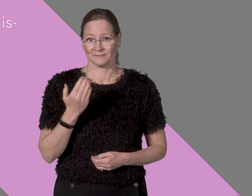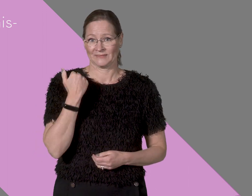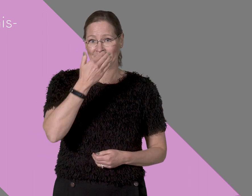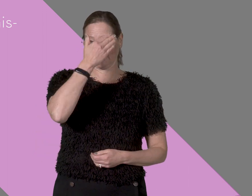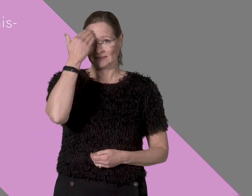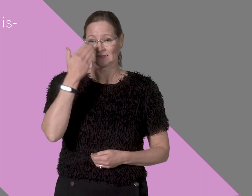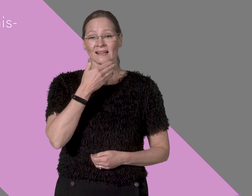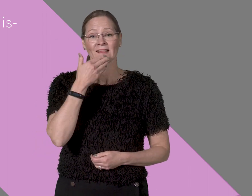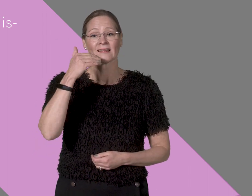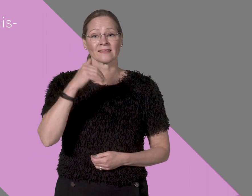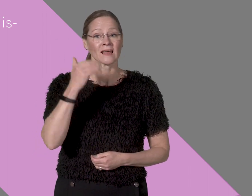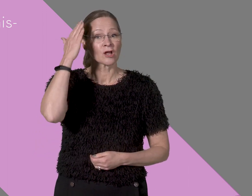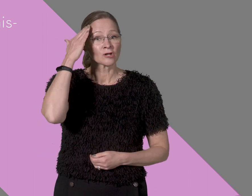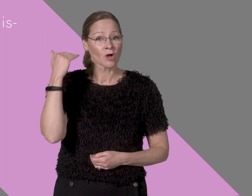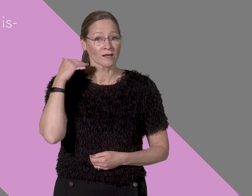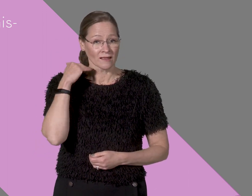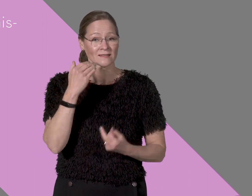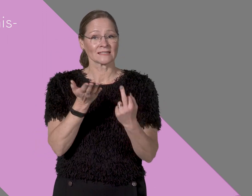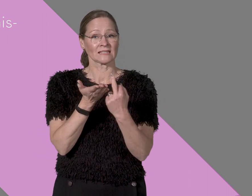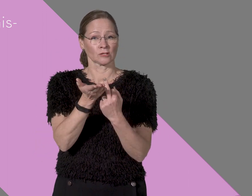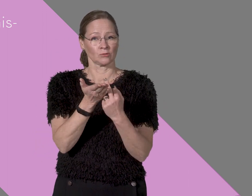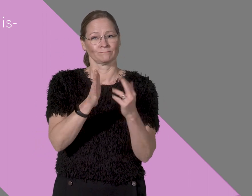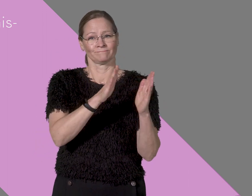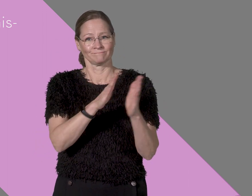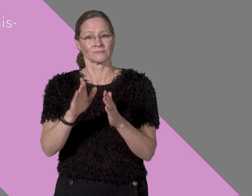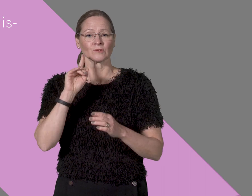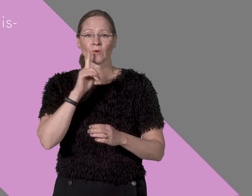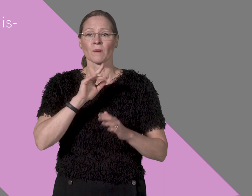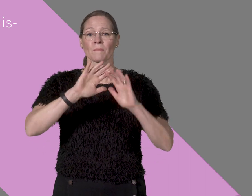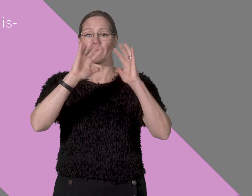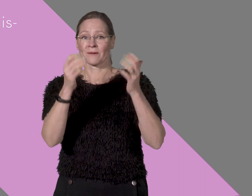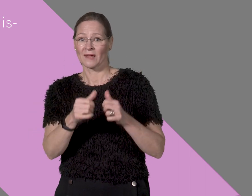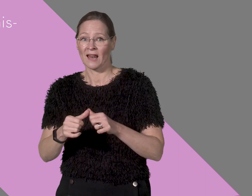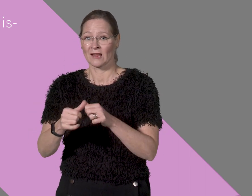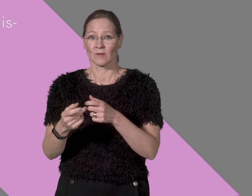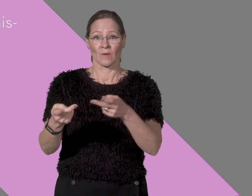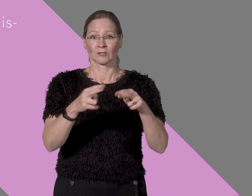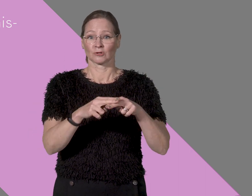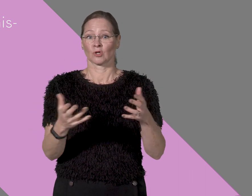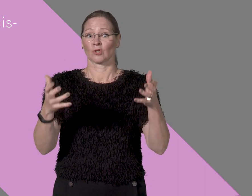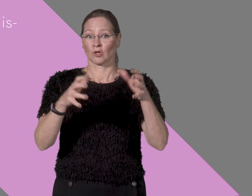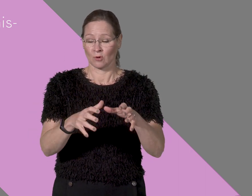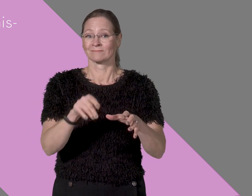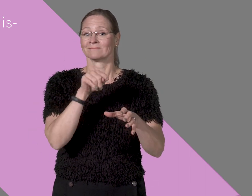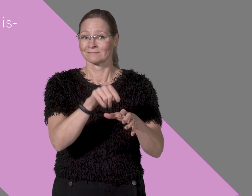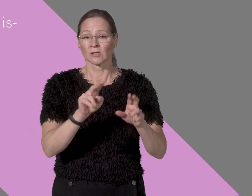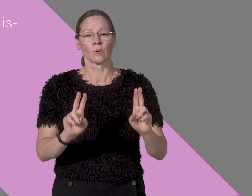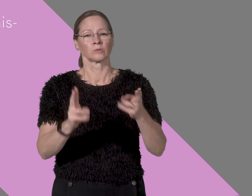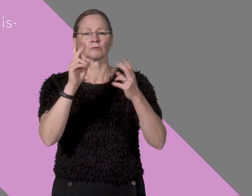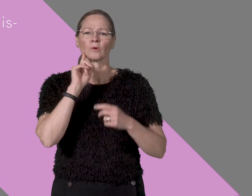Viime kesänä Etelä-Korean Jejussa järjestetyssä - Kuurojen Maailmanliiton yleiskokouksessa hyväksyttiin uusi -